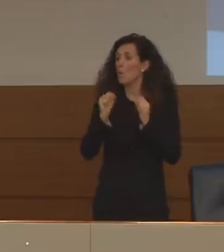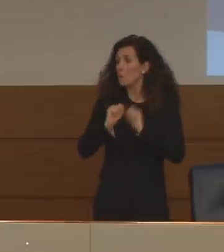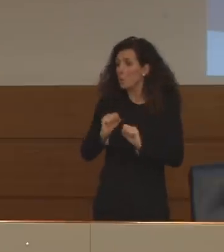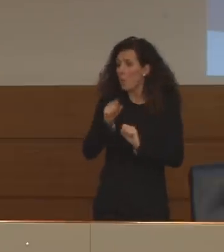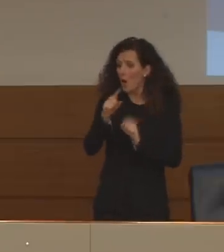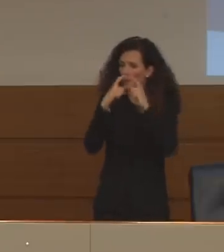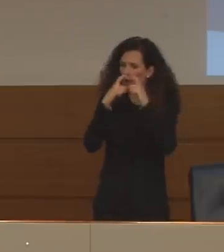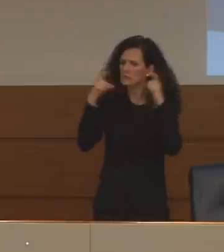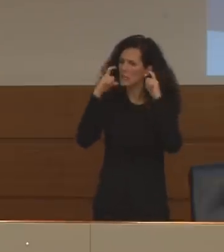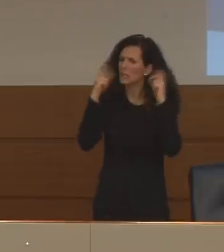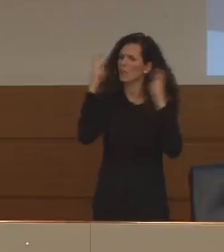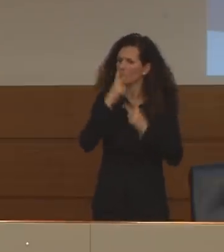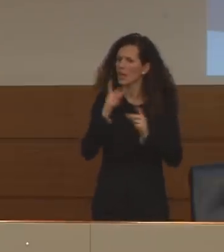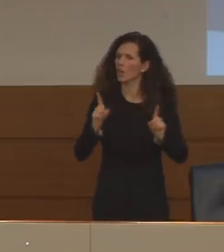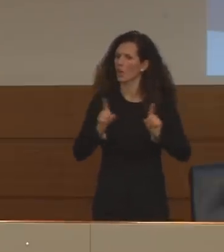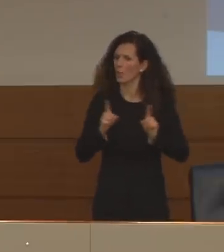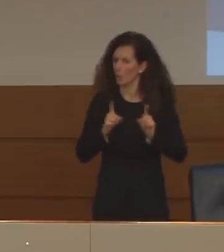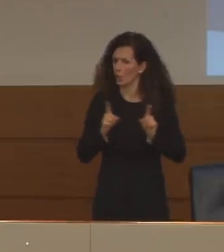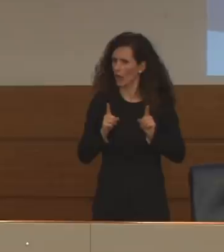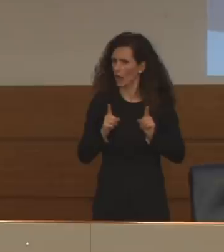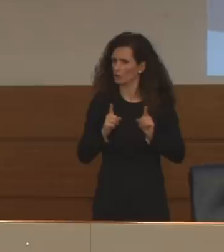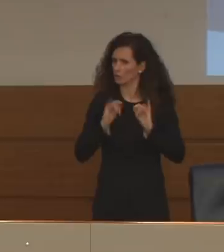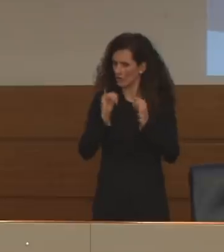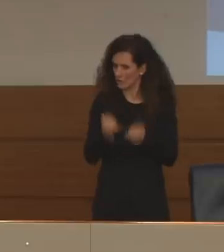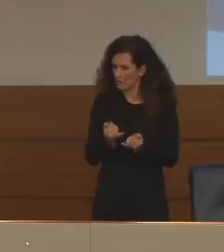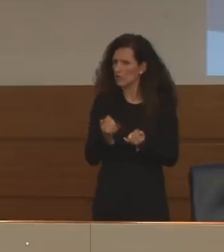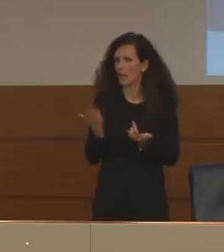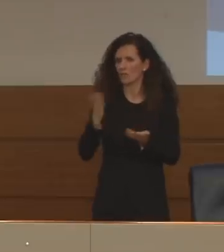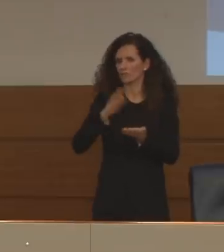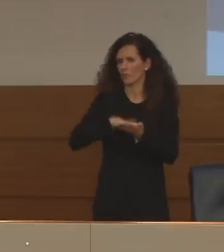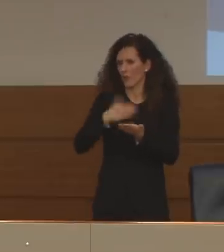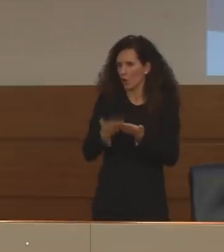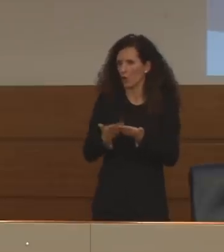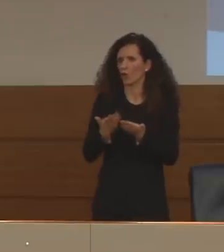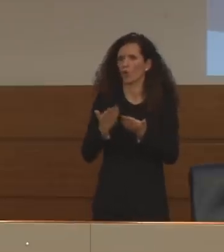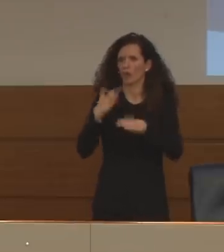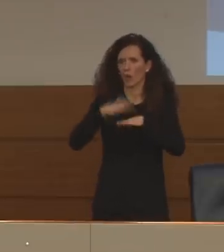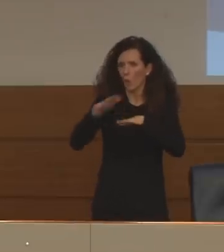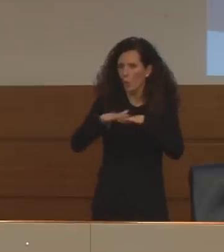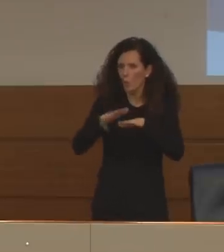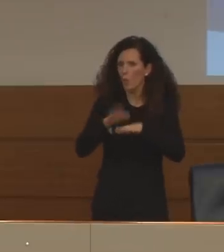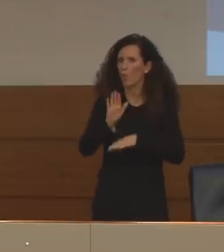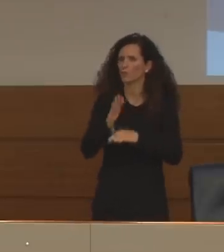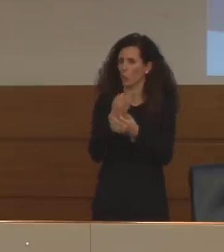proteggere e quindi hanno il loro significato e uso reale oppure essendo